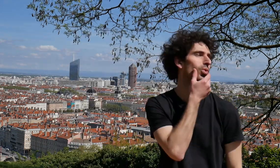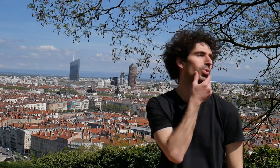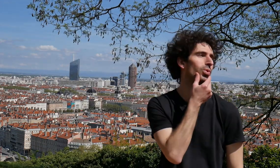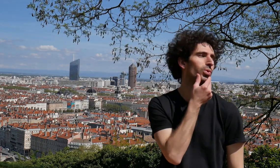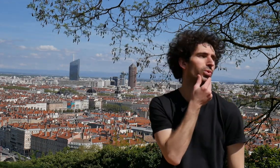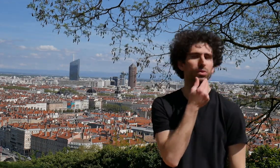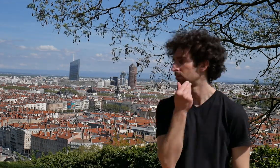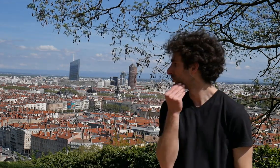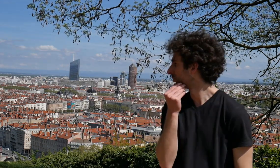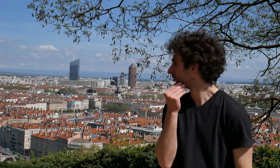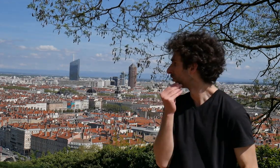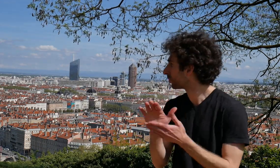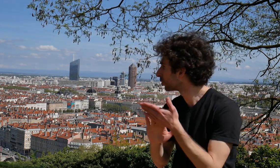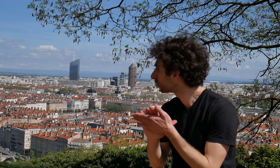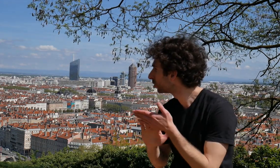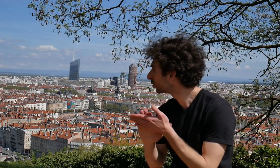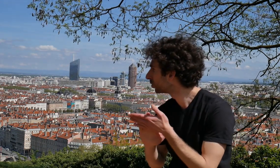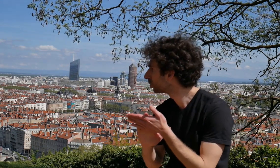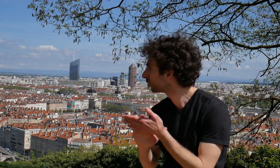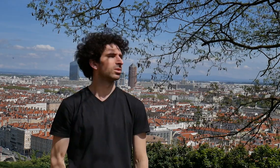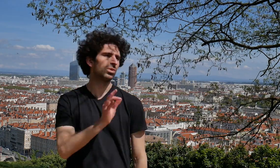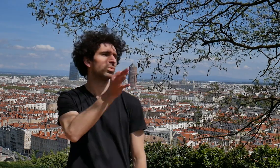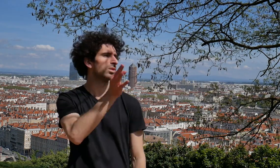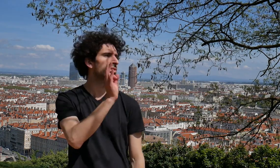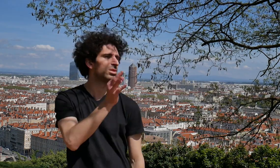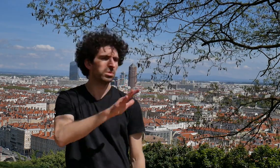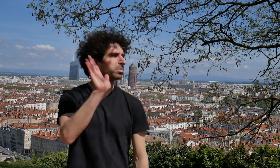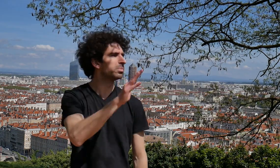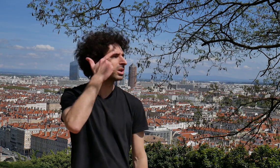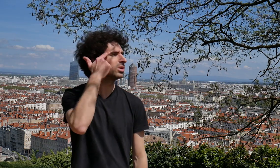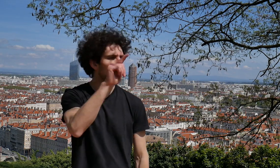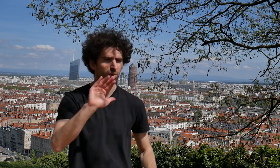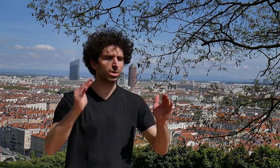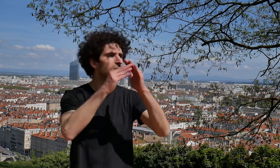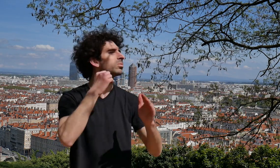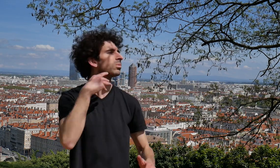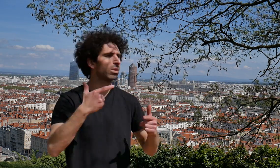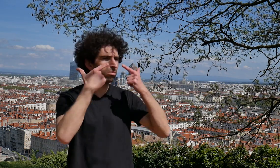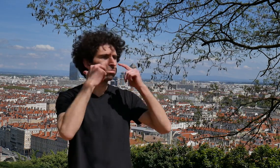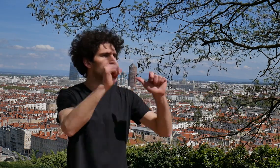Que c'est beau ! Pardon ? Oui, à Lyon, on dit que si on voit le Mont-Blanc,